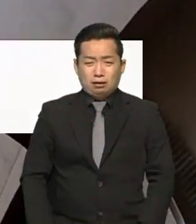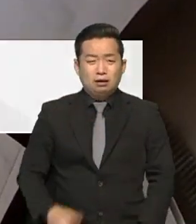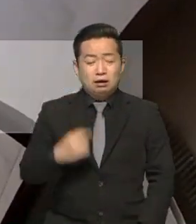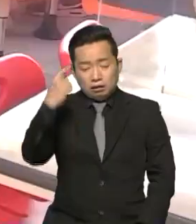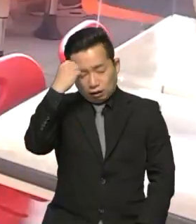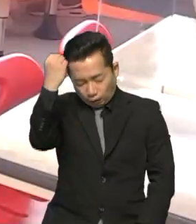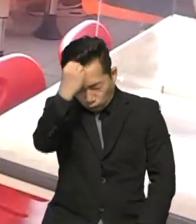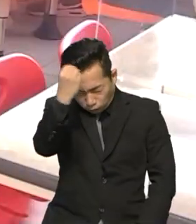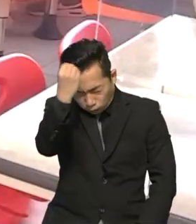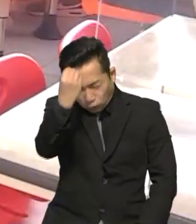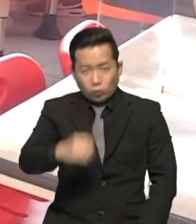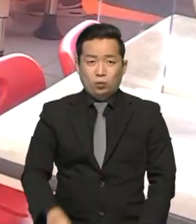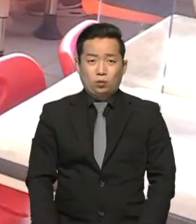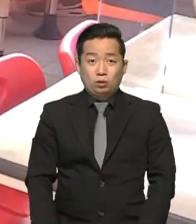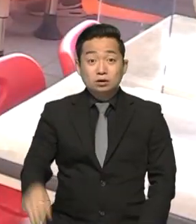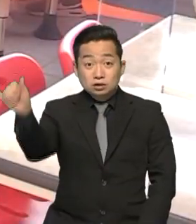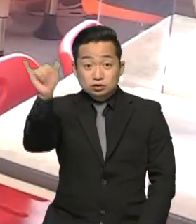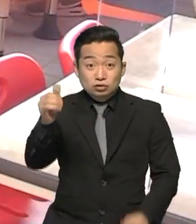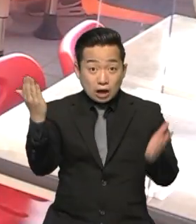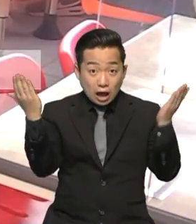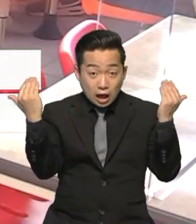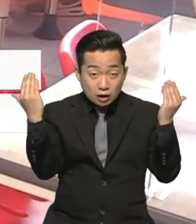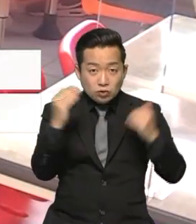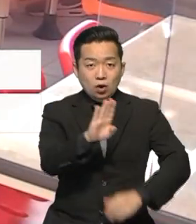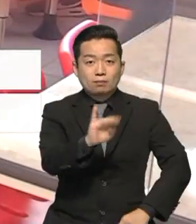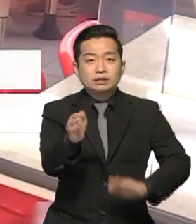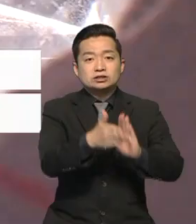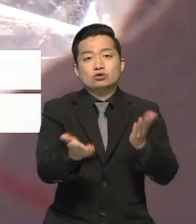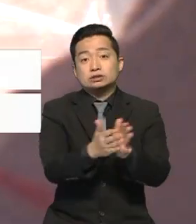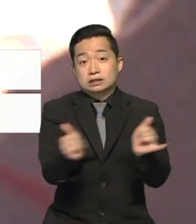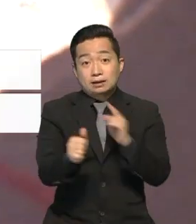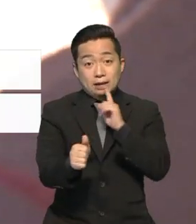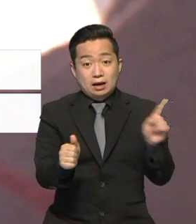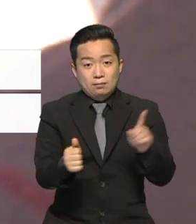(기자) 전국 학교 비정규직 연대회의는 임금 인상과 근무 환경 개선 등이